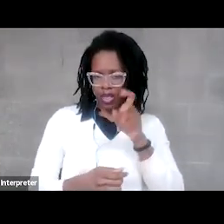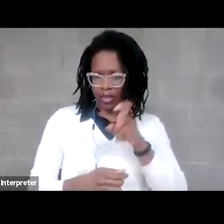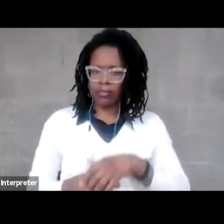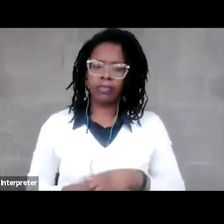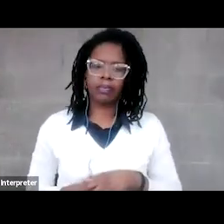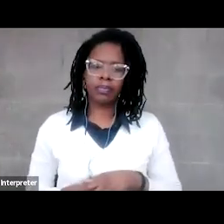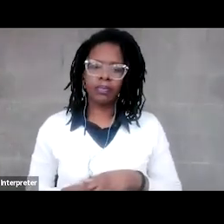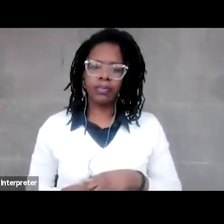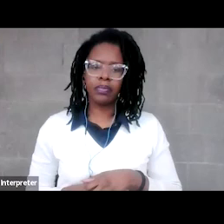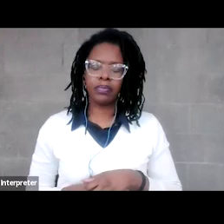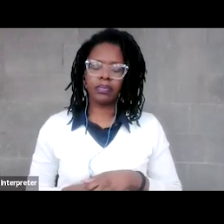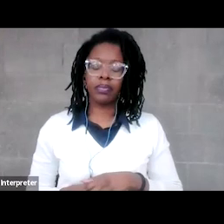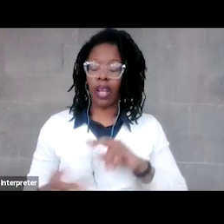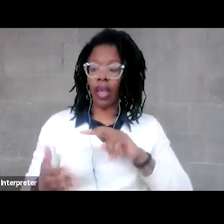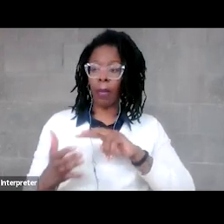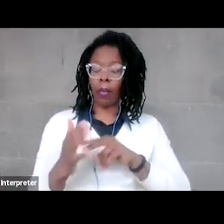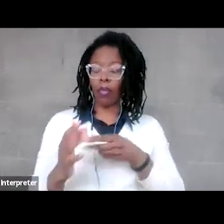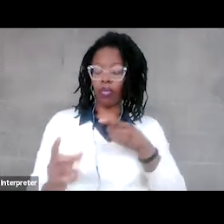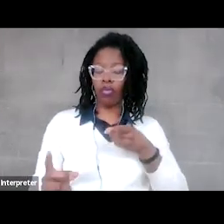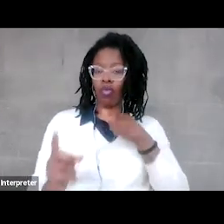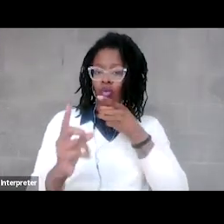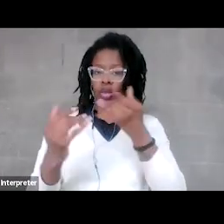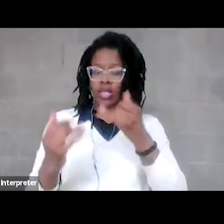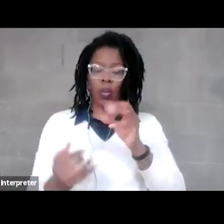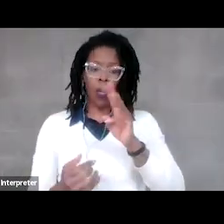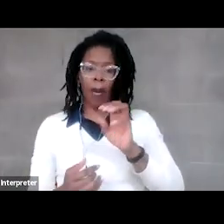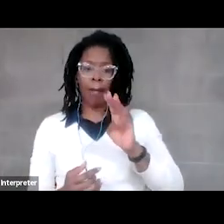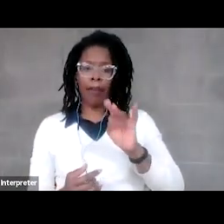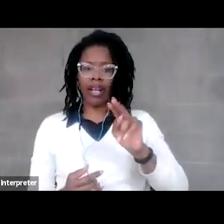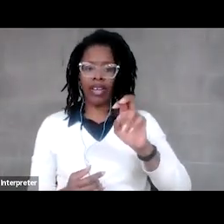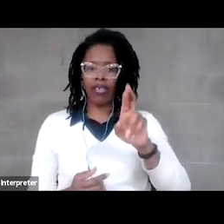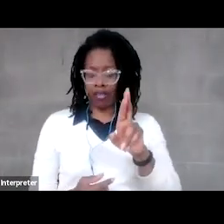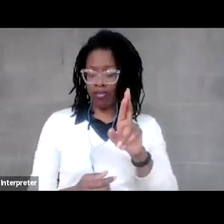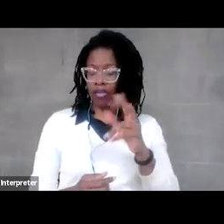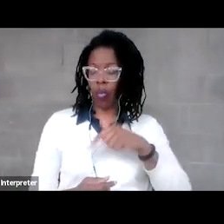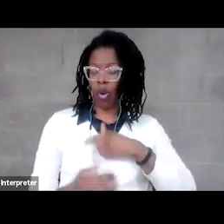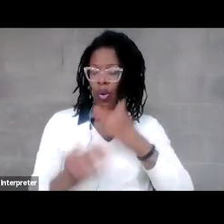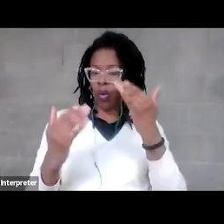El propósito y los objetivos para el webinar de hoy, es nuestra esperanza que al final del webinar,